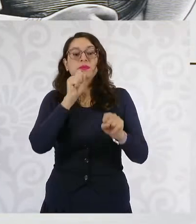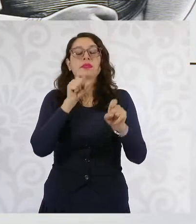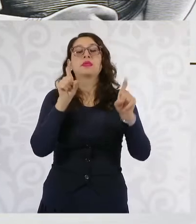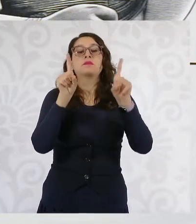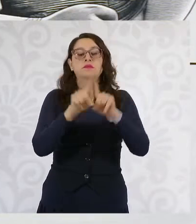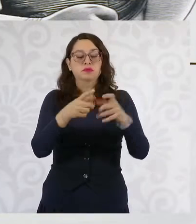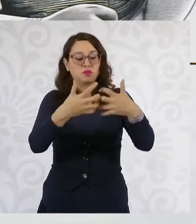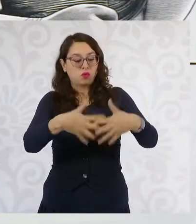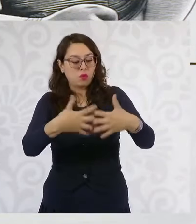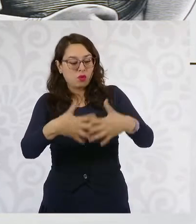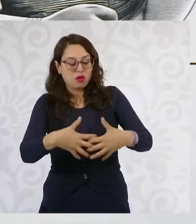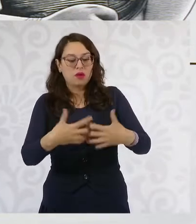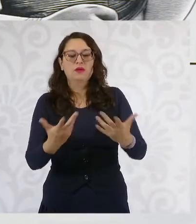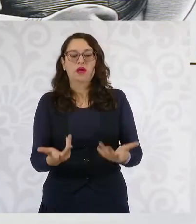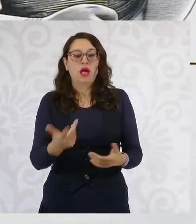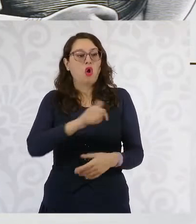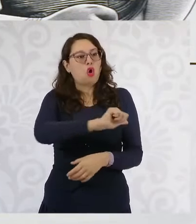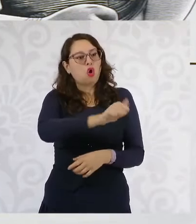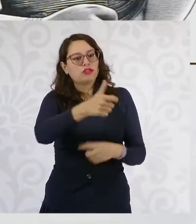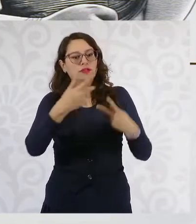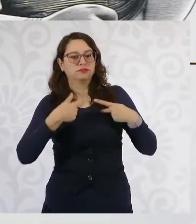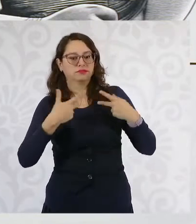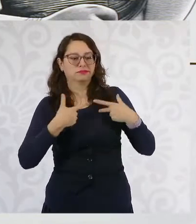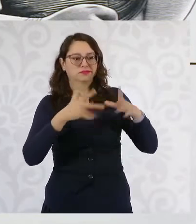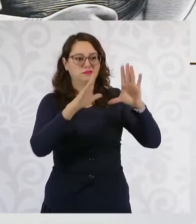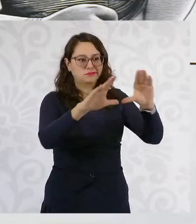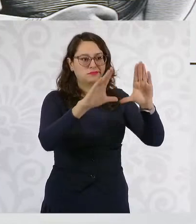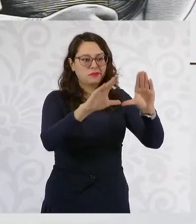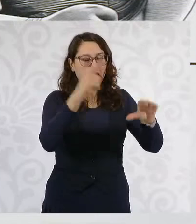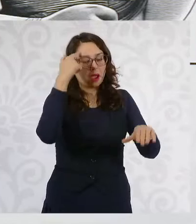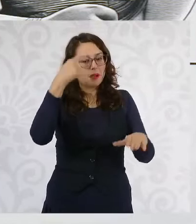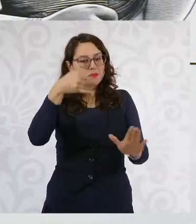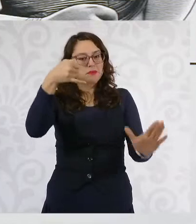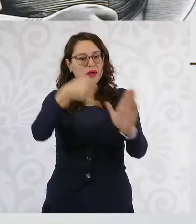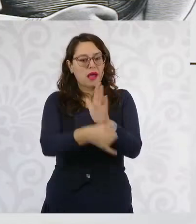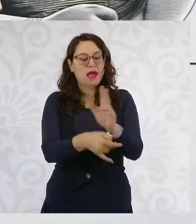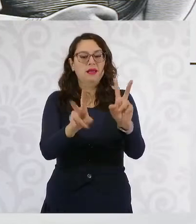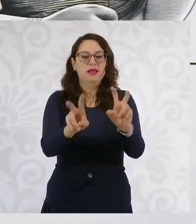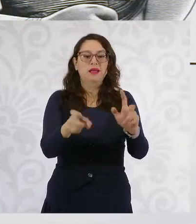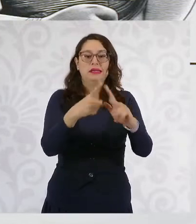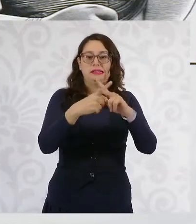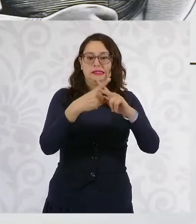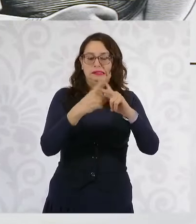y formación de especialistas en temas complejos como son las matemáticas de alto nivel la física